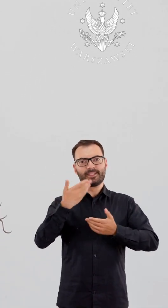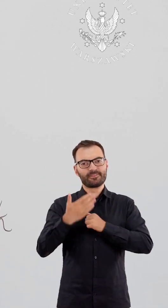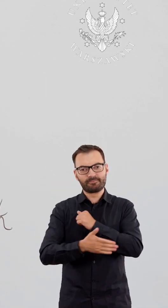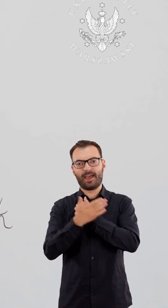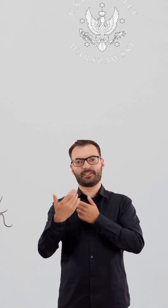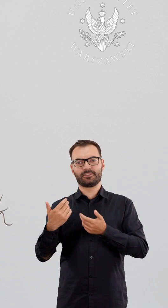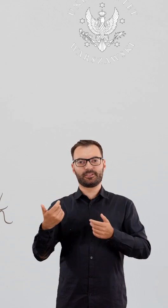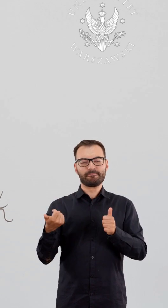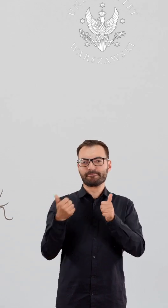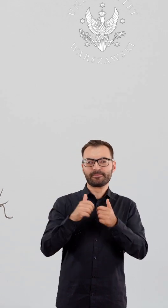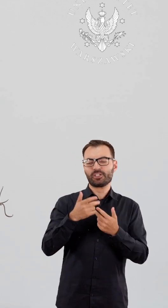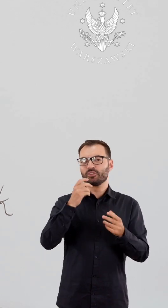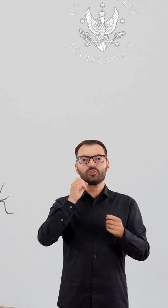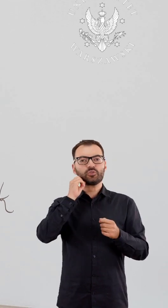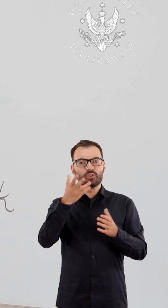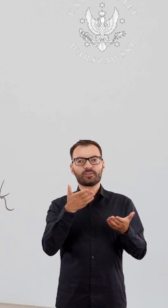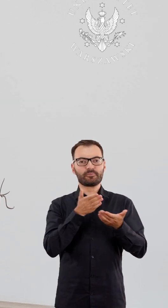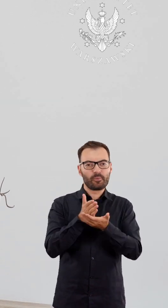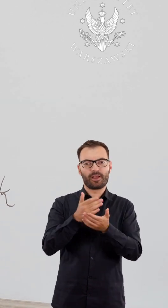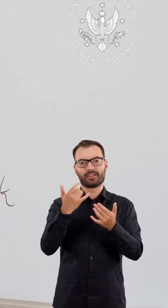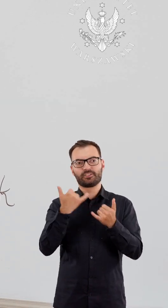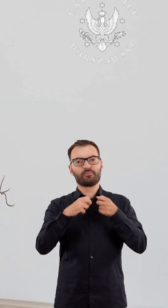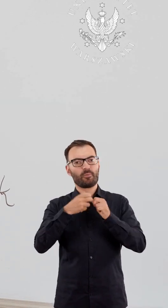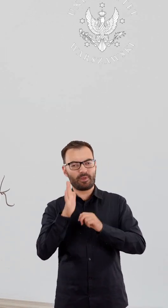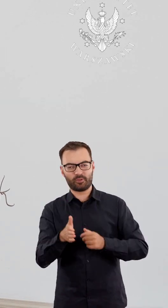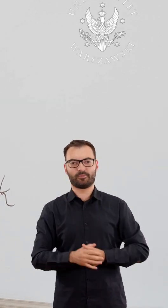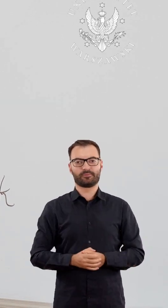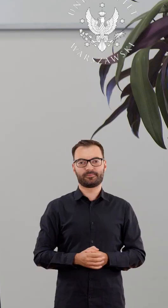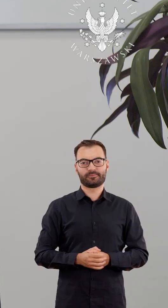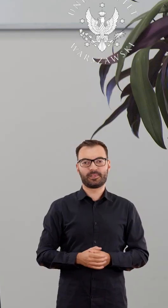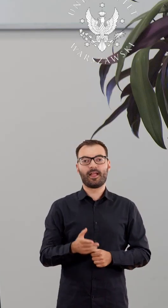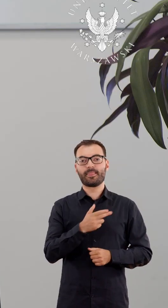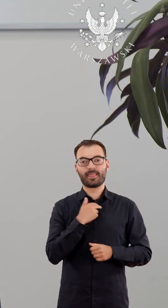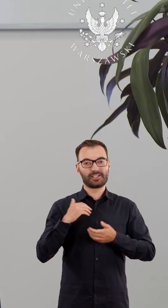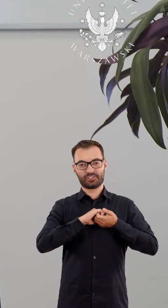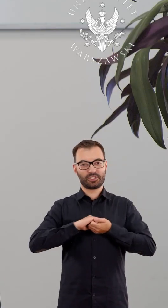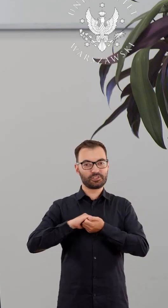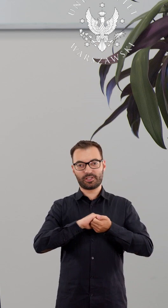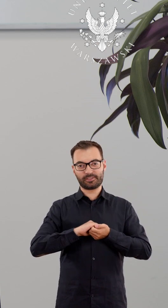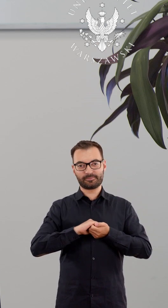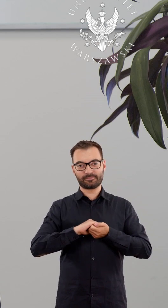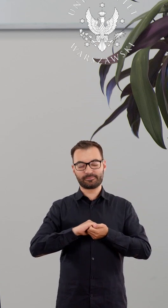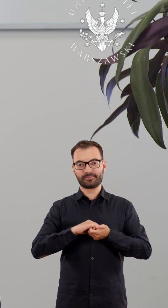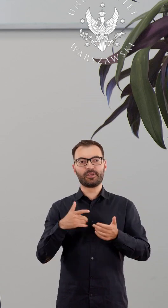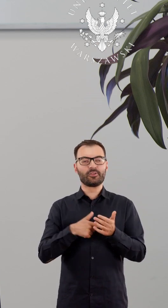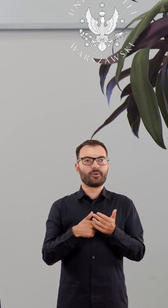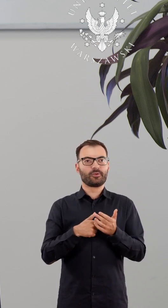i również każdego dnia pomagać wszelkich trudnościach. Nasze zrzeszenie SZON przede wszystkim jest taką przestrzenią,